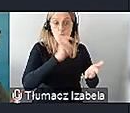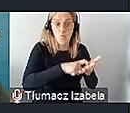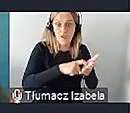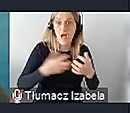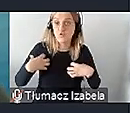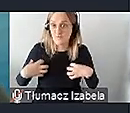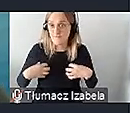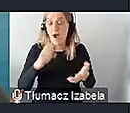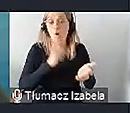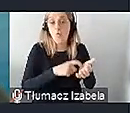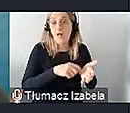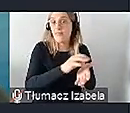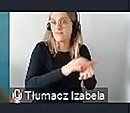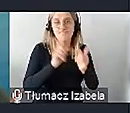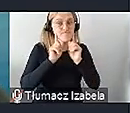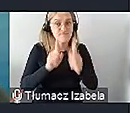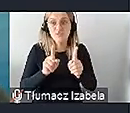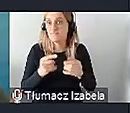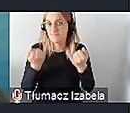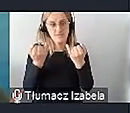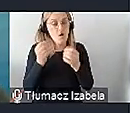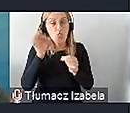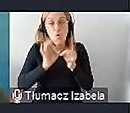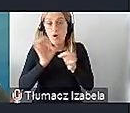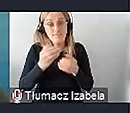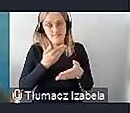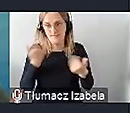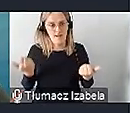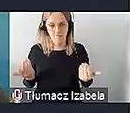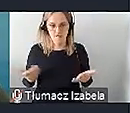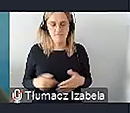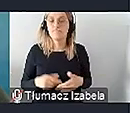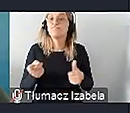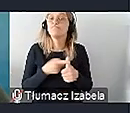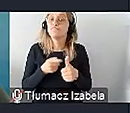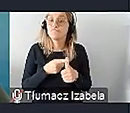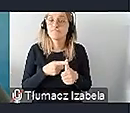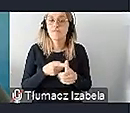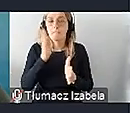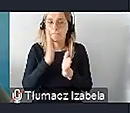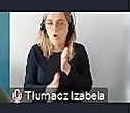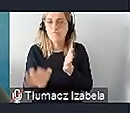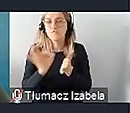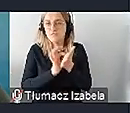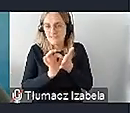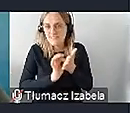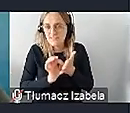i tych szczegółów tak dużo tu nie ma. Więc pierwsza rzecz: rysować prosto, nie rysować szczegółów,